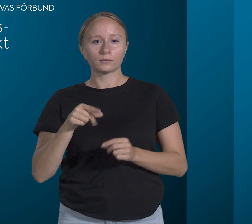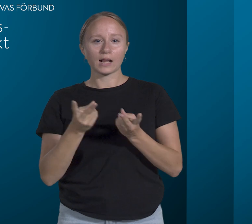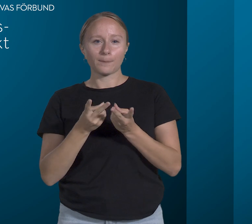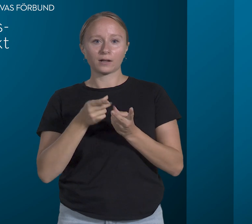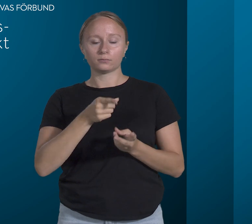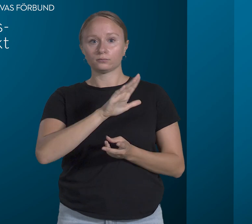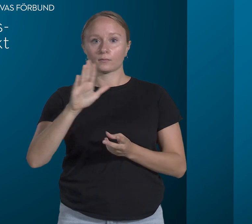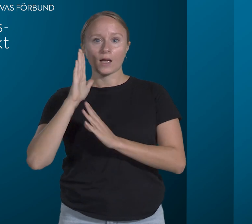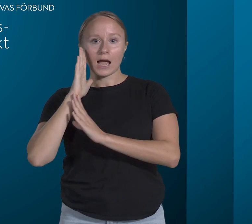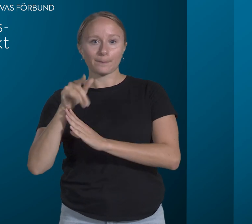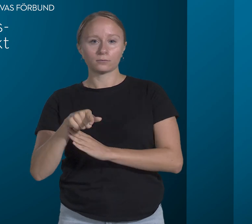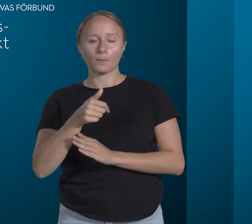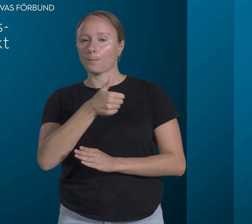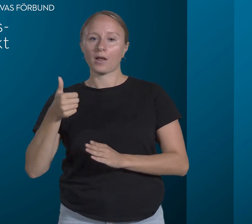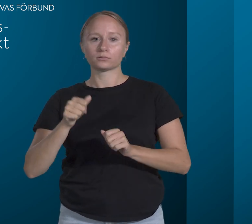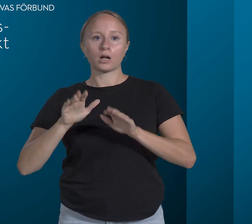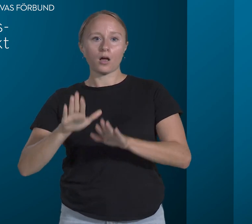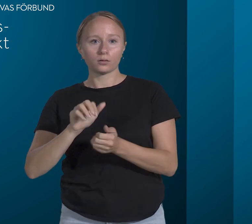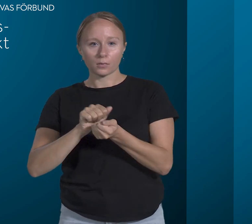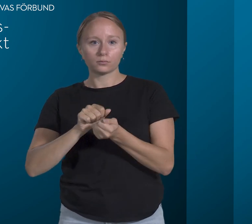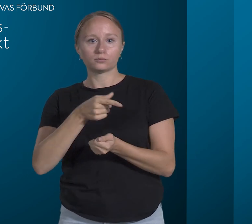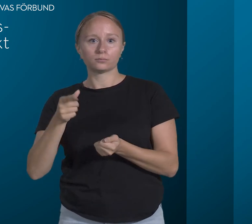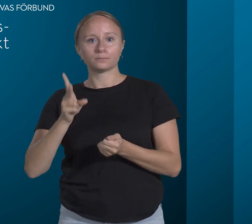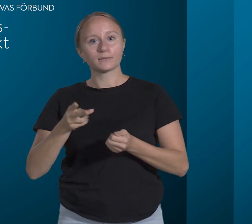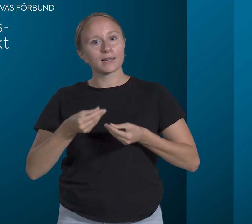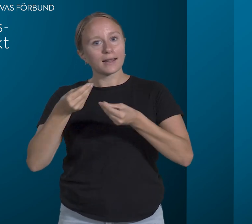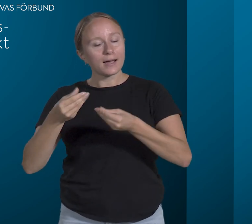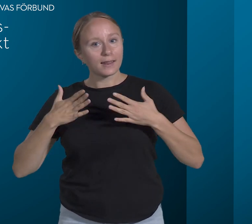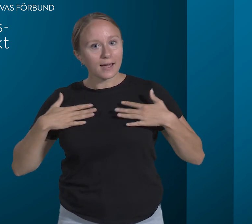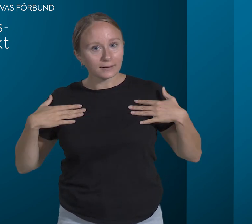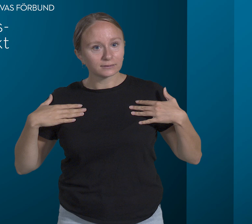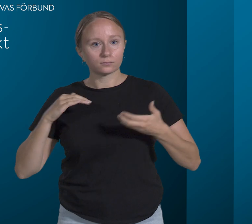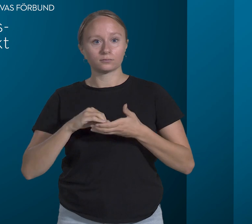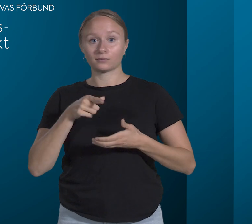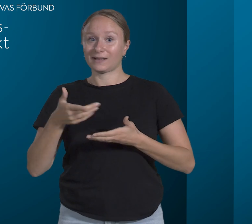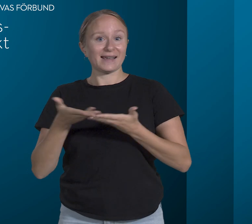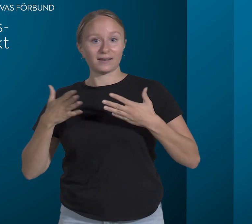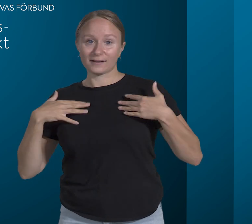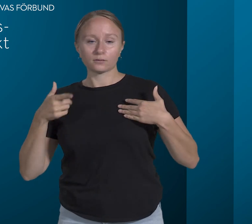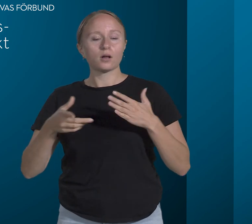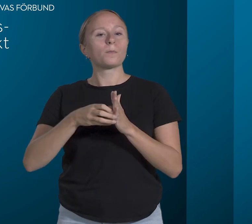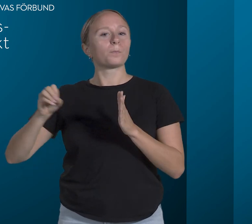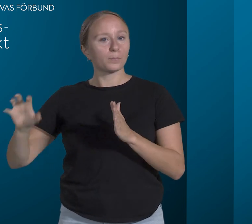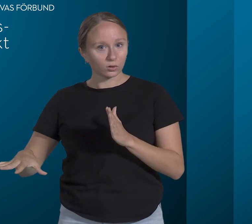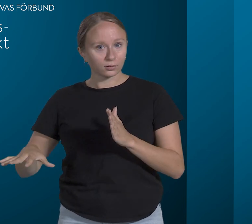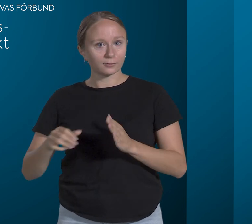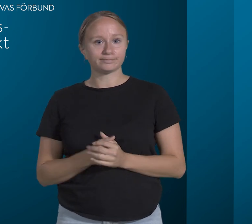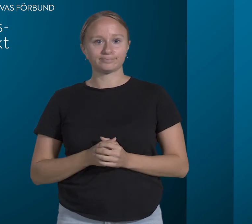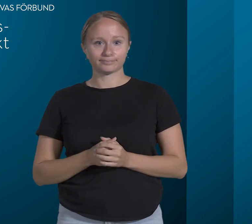och går ut på att man bara ska lämna kvar saker i sitt hem som ger en glädje.